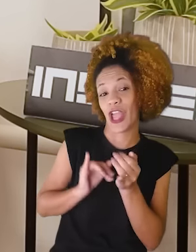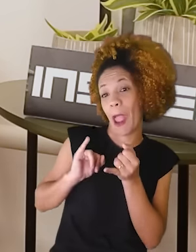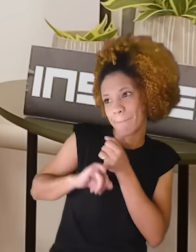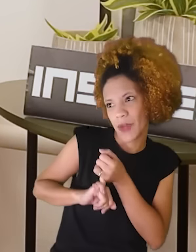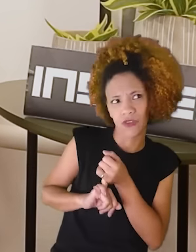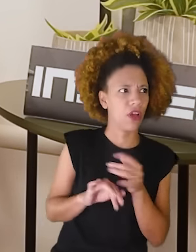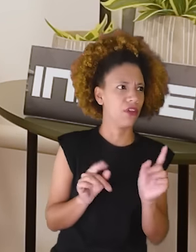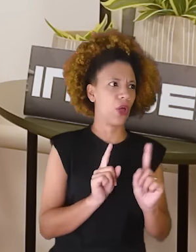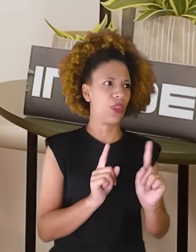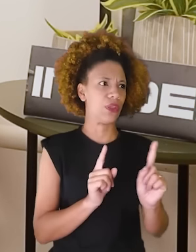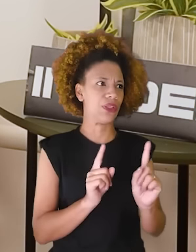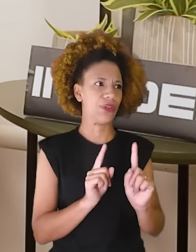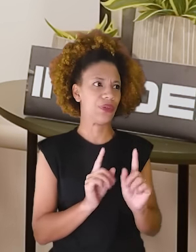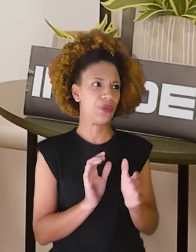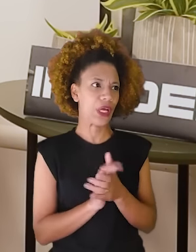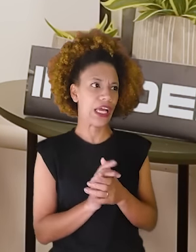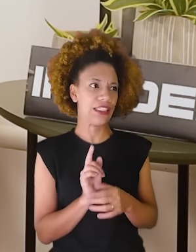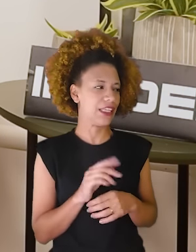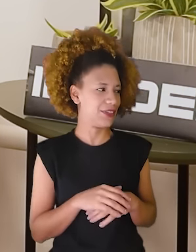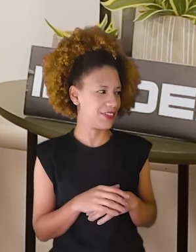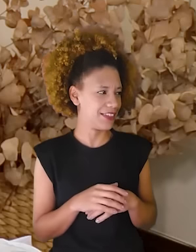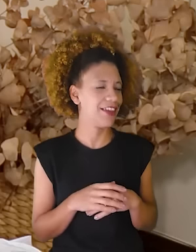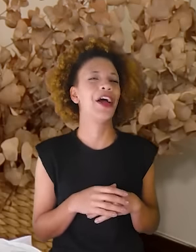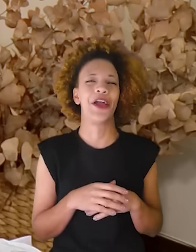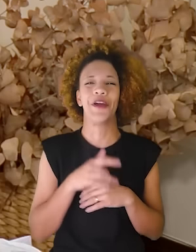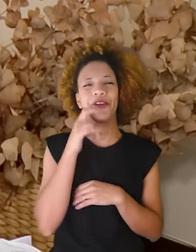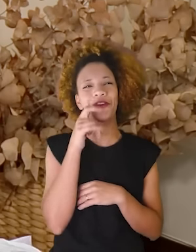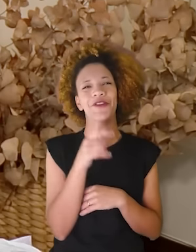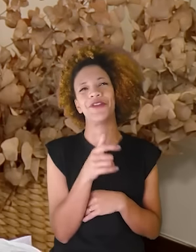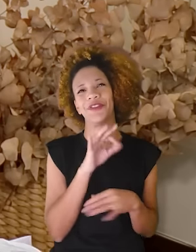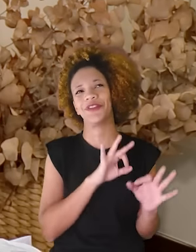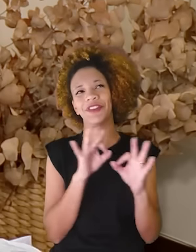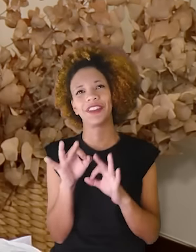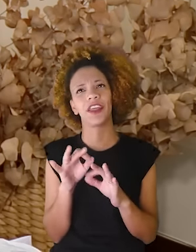ficou todo sem graça falou não não não sou casado ah a mulher eu acho que eu vi isso e e você falou